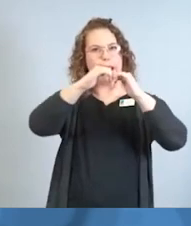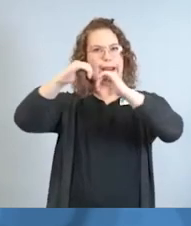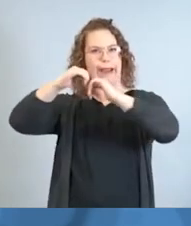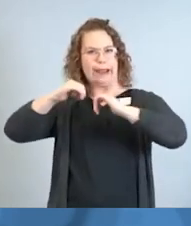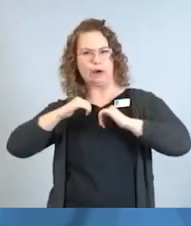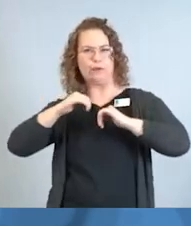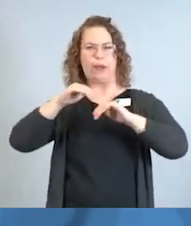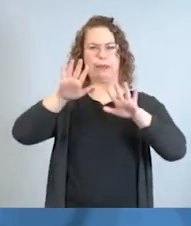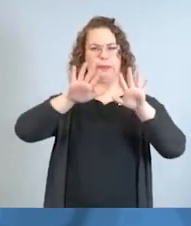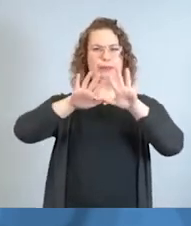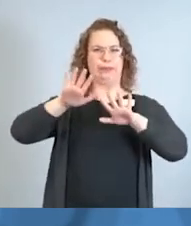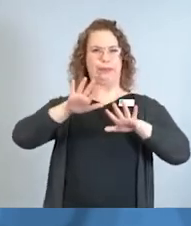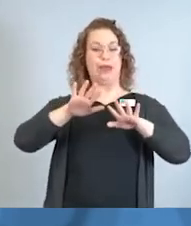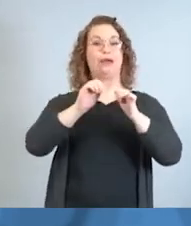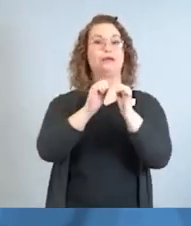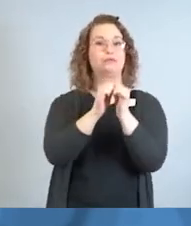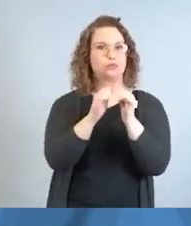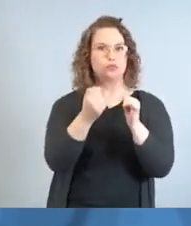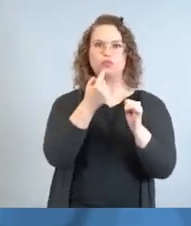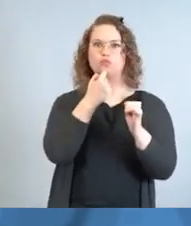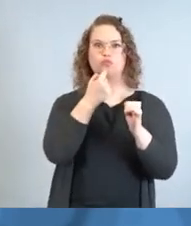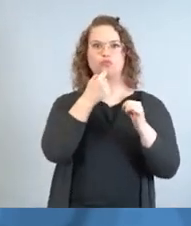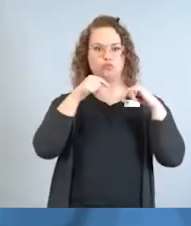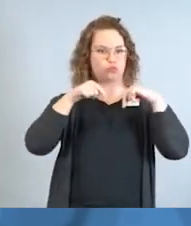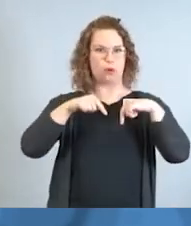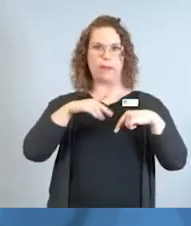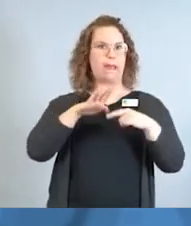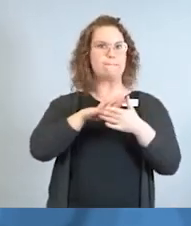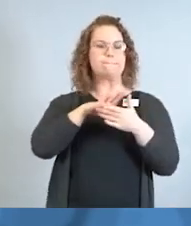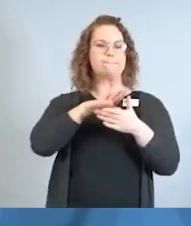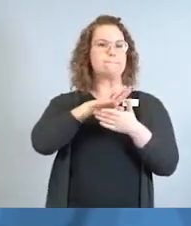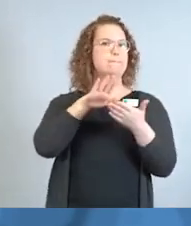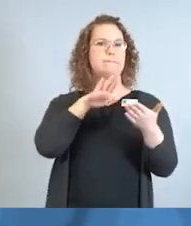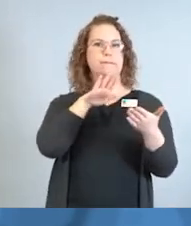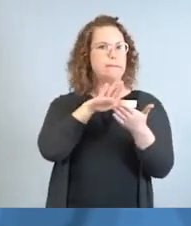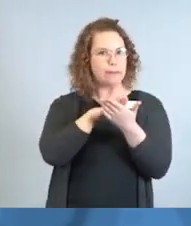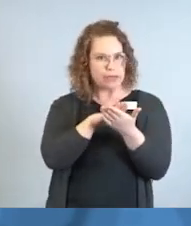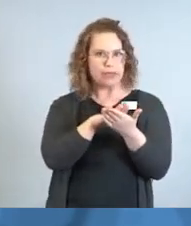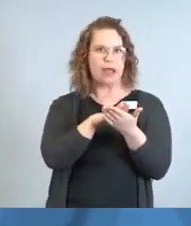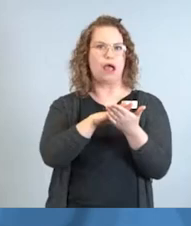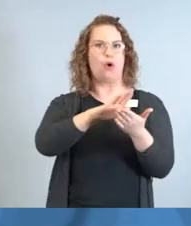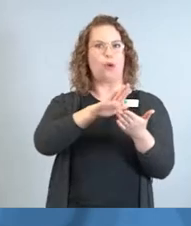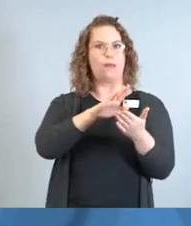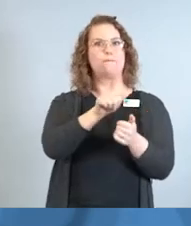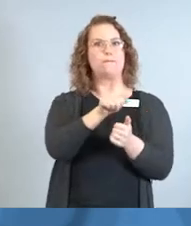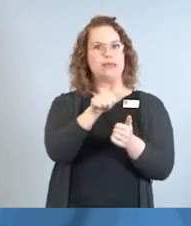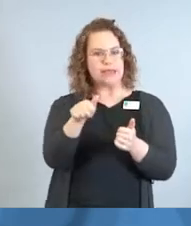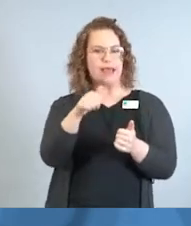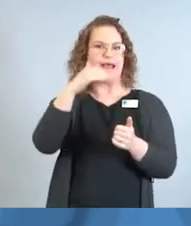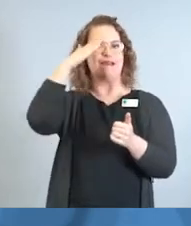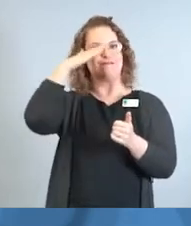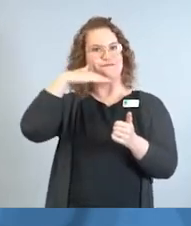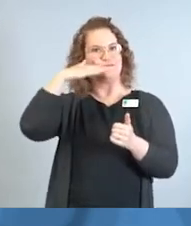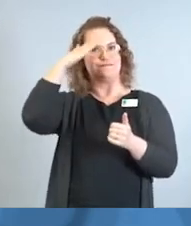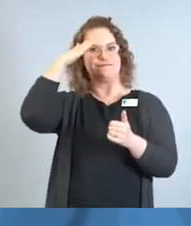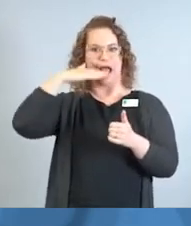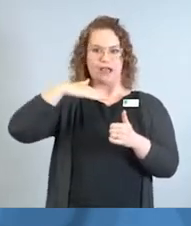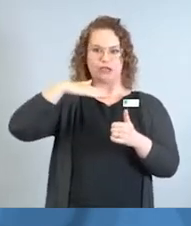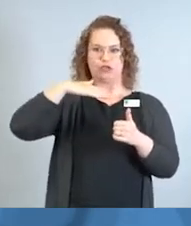Suomessa ei siis ole missään vaiheessa rokotteita jaettu pelkästään väestön perusteella tai koko väestön perusteella,